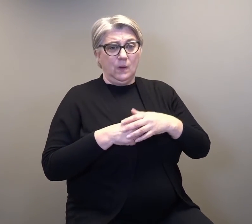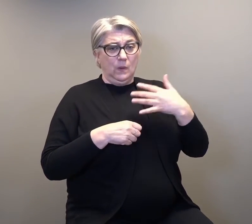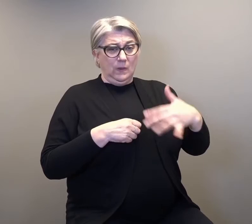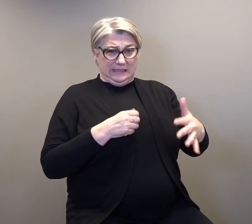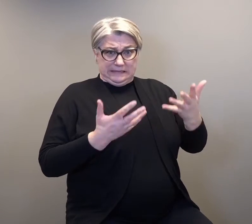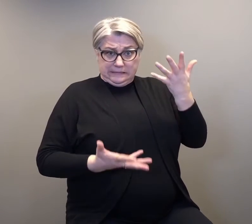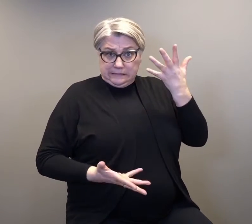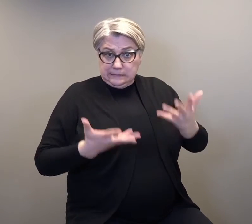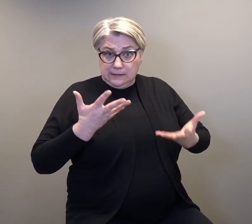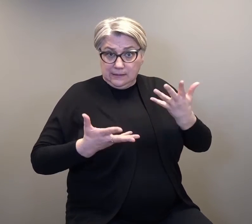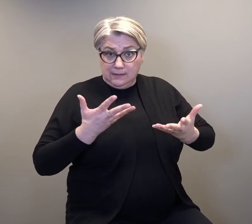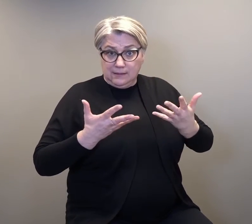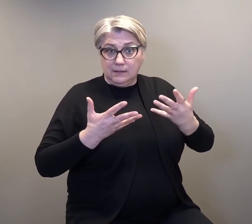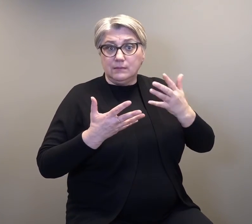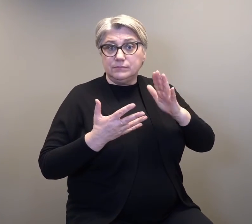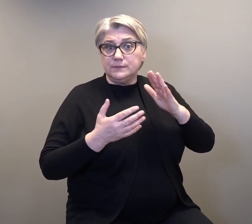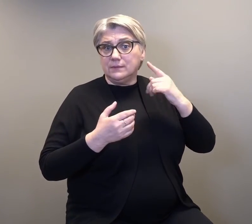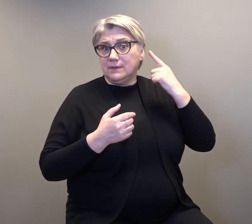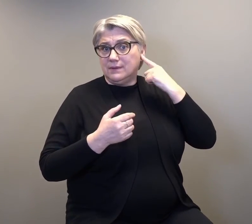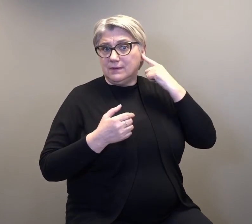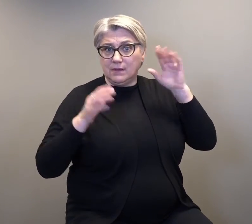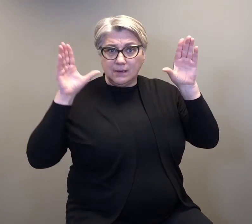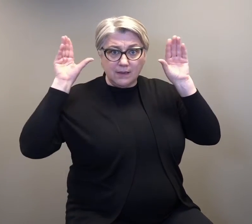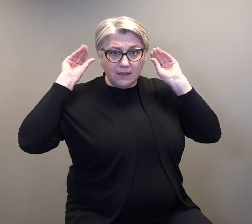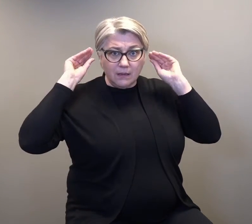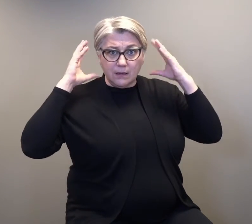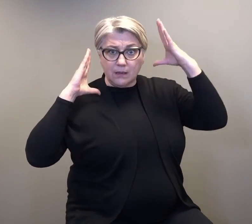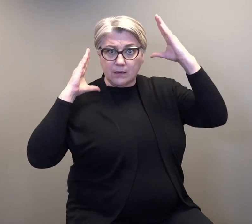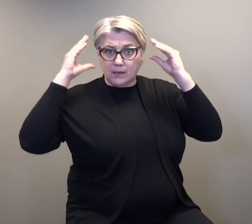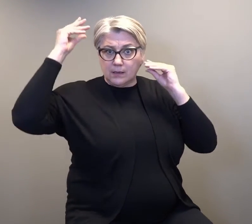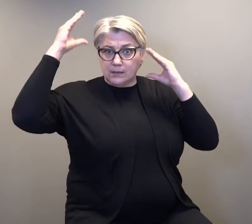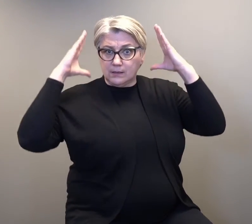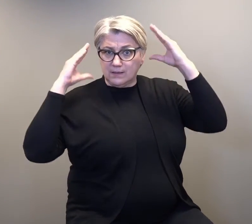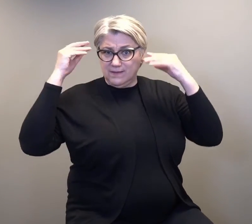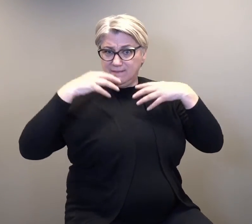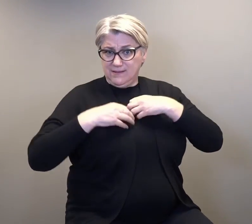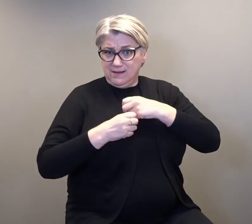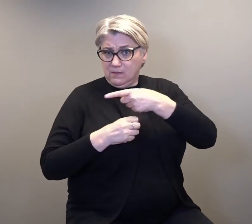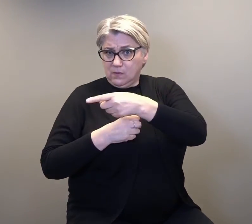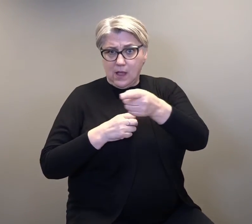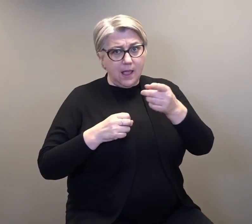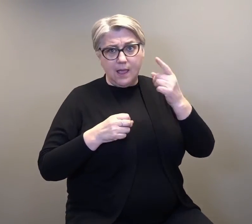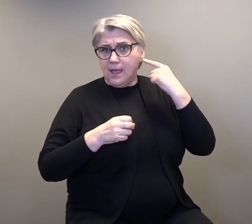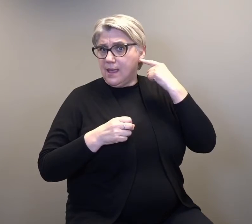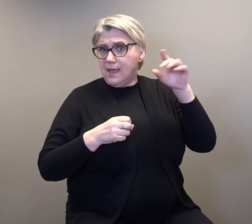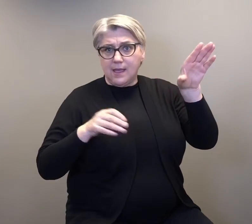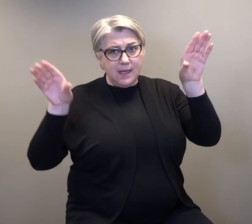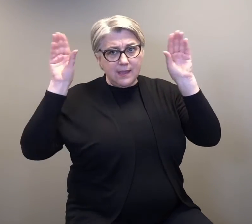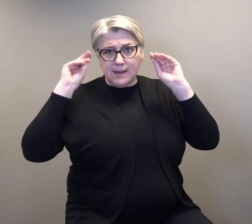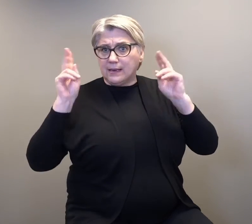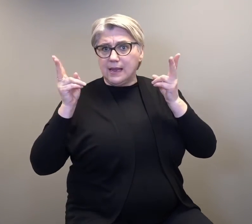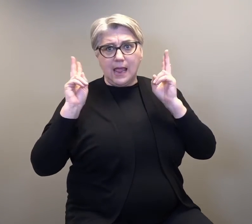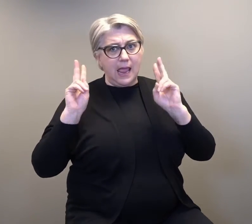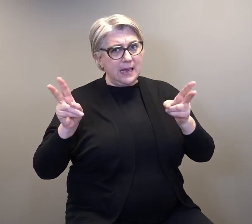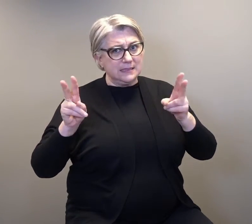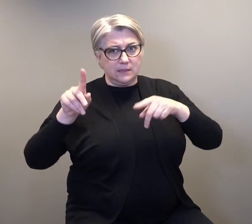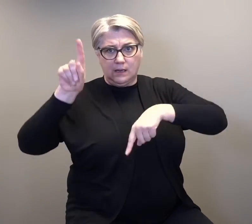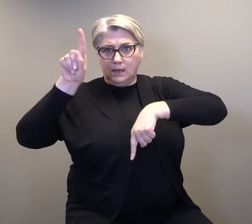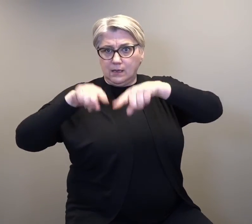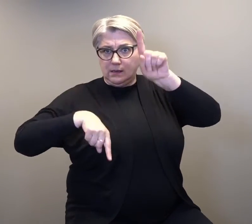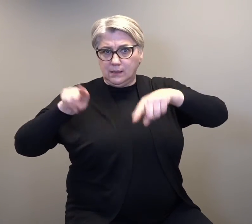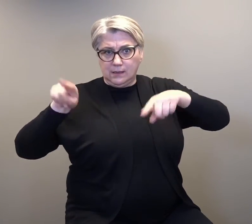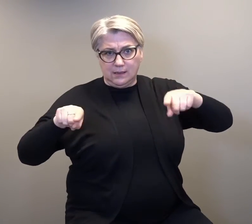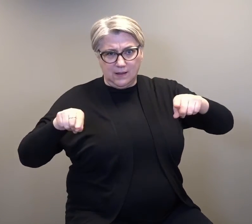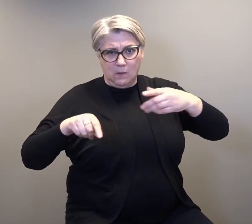Mikill óvissa er um stöðu heyrnar vegna þess að börn heyra ekki eins.